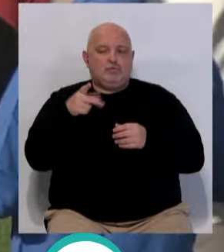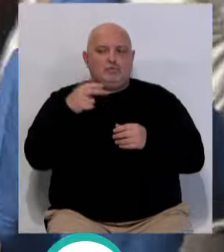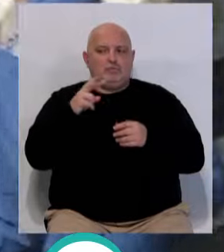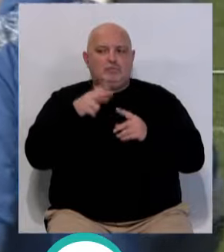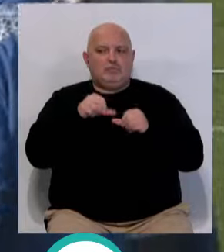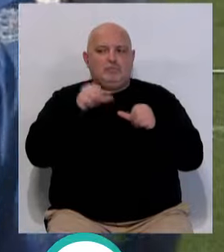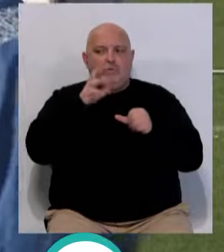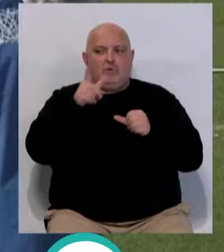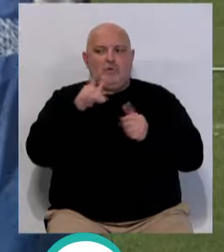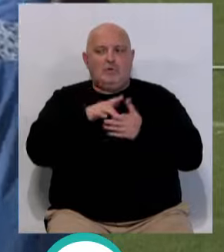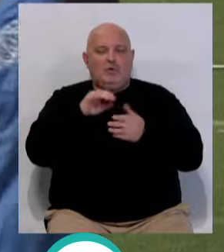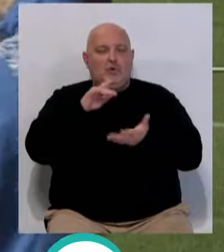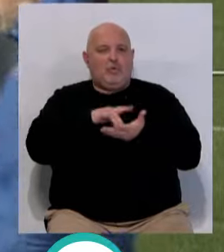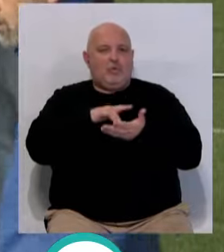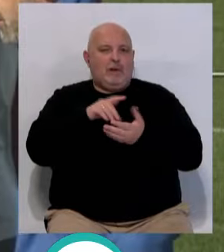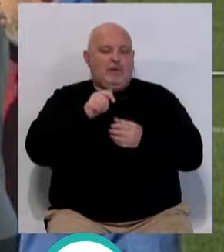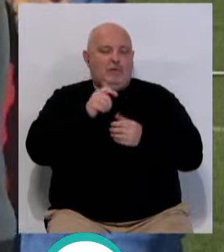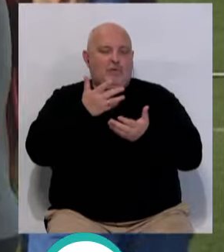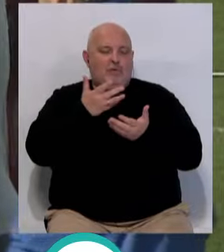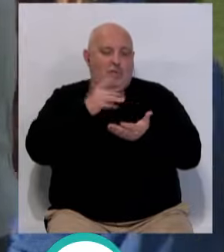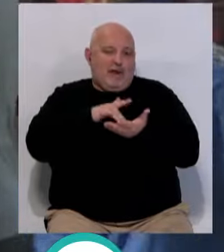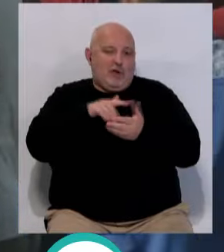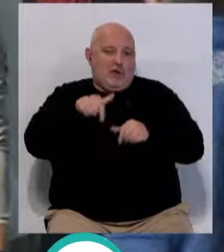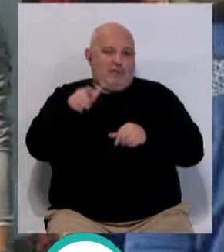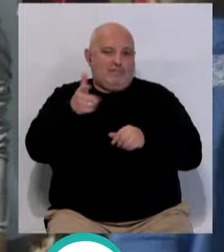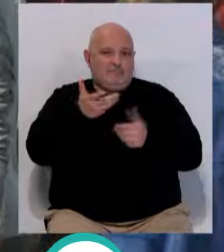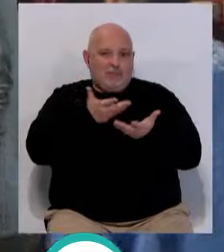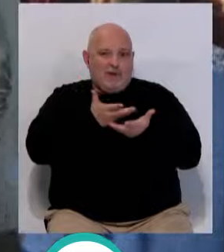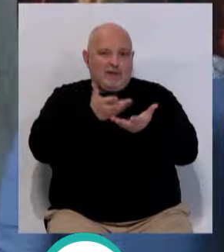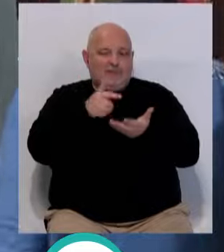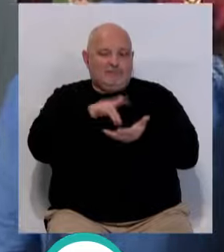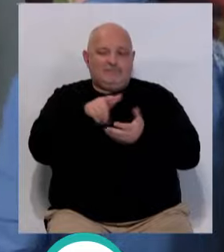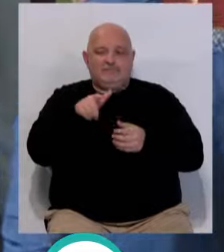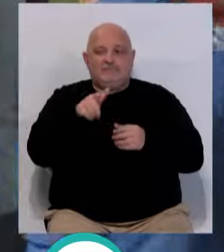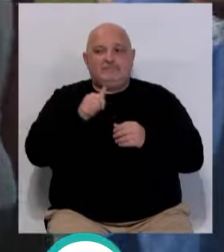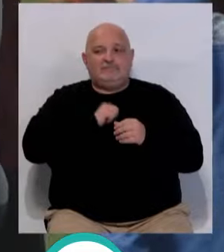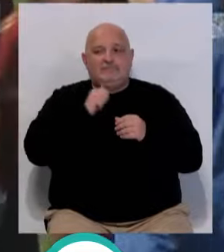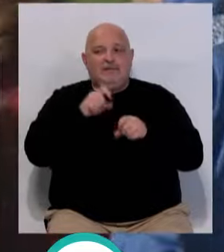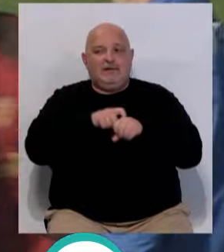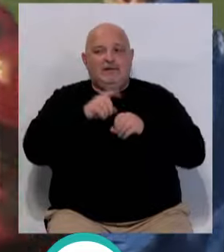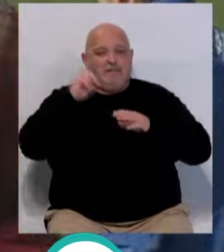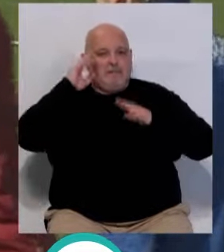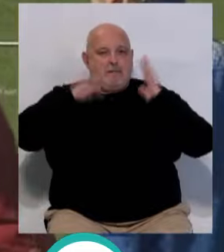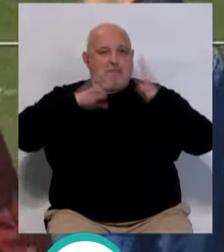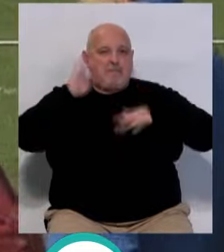porque es su cumpleaños ahí ha recibido pues como es habitual el típico pasillo por parte